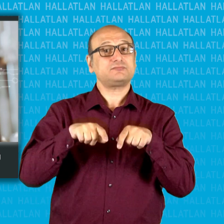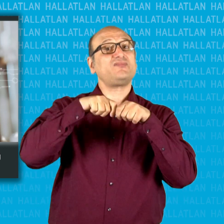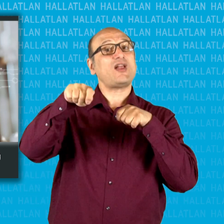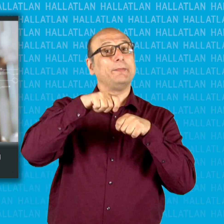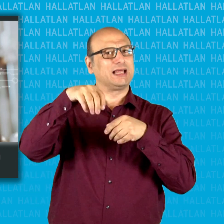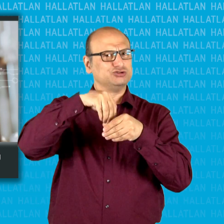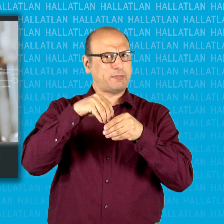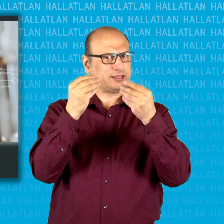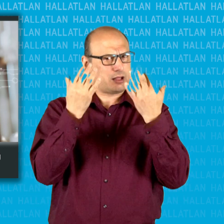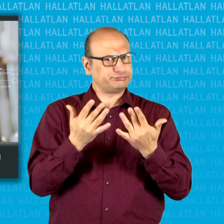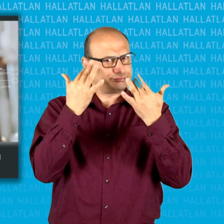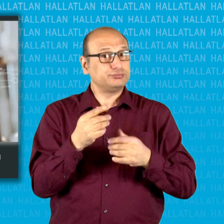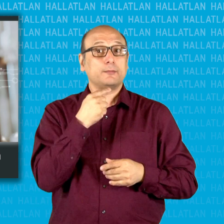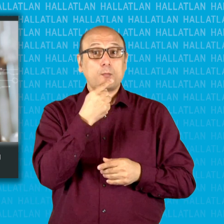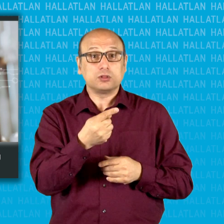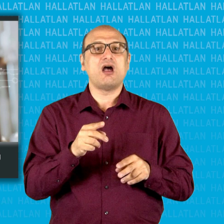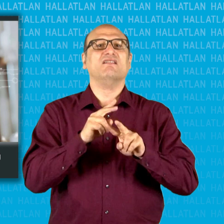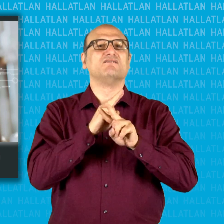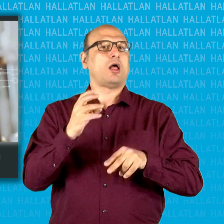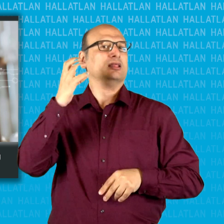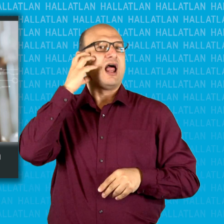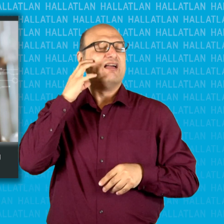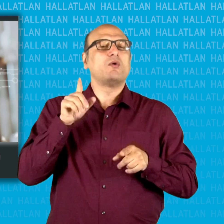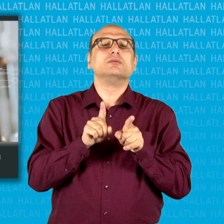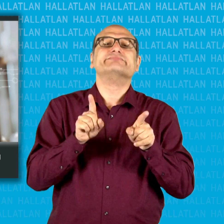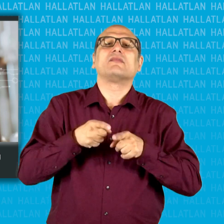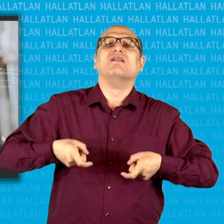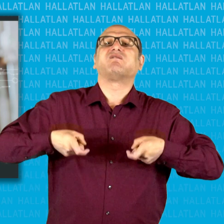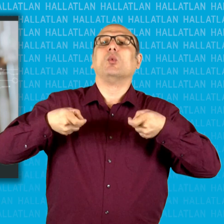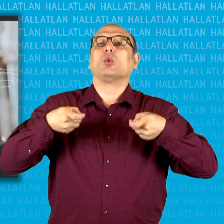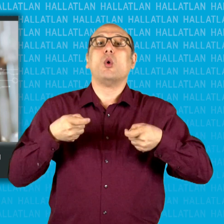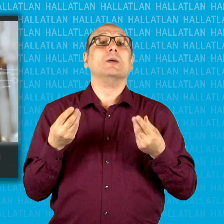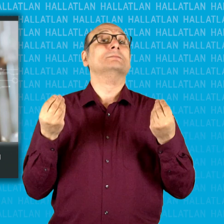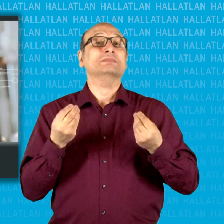A felmérés arra is rámutat, hogy függünk a telefonunktól,